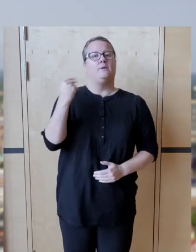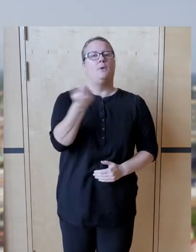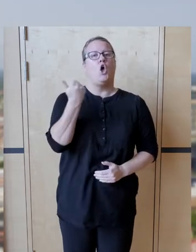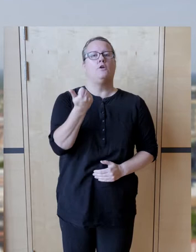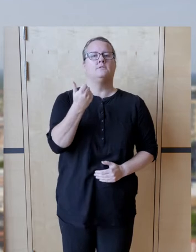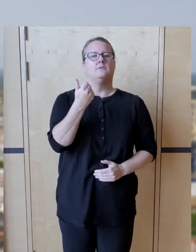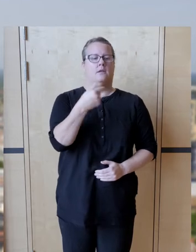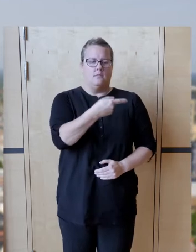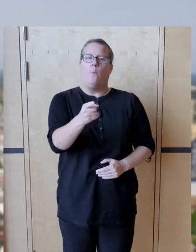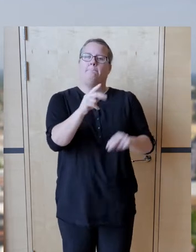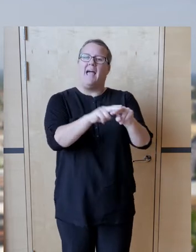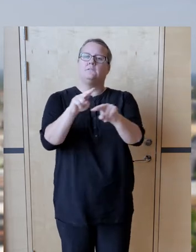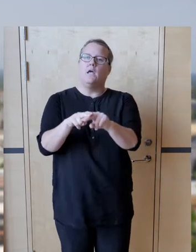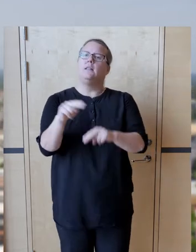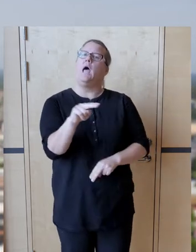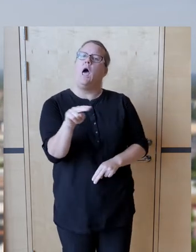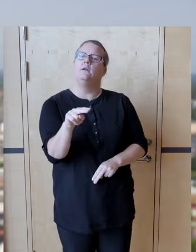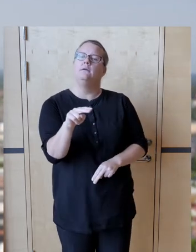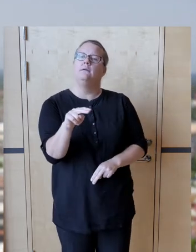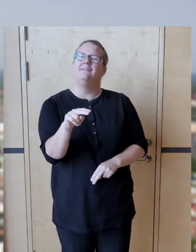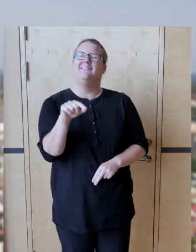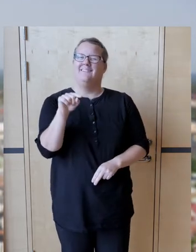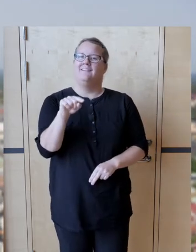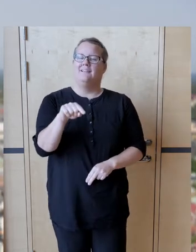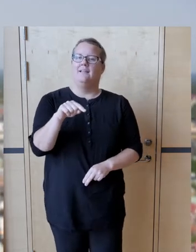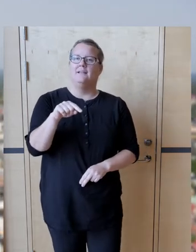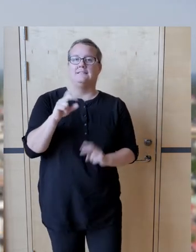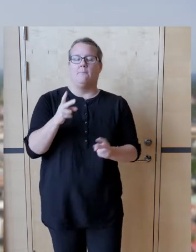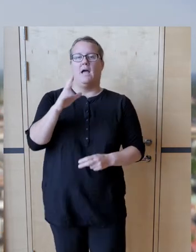Vad är inte när mycket i backen Wallströms ja i den frågan